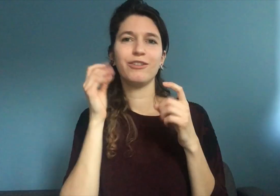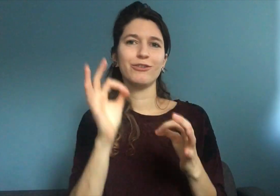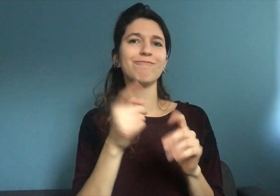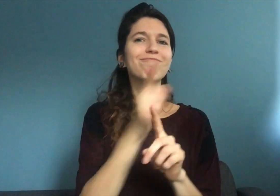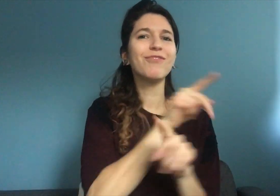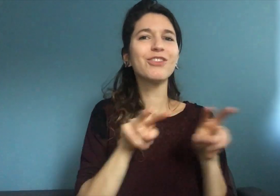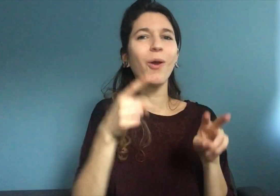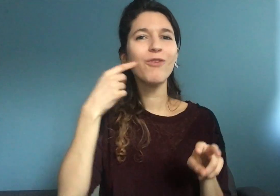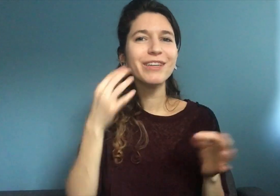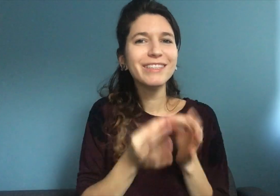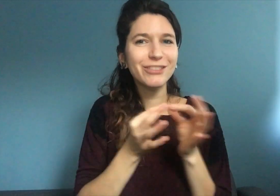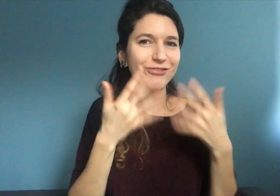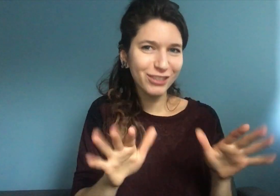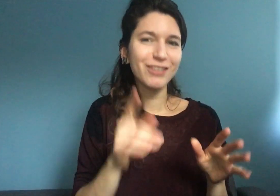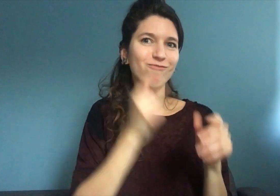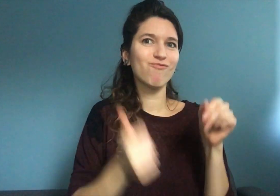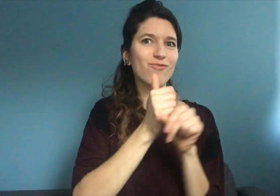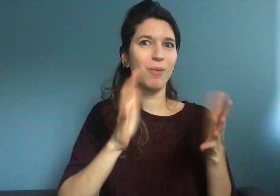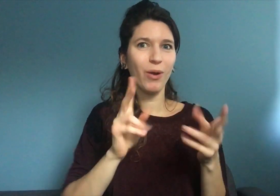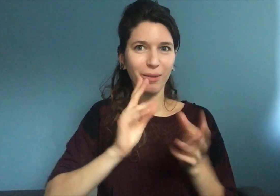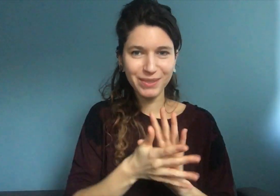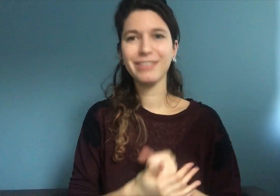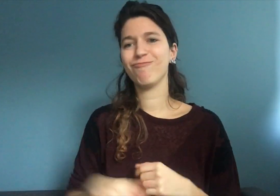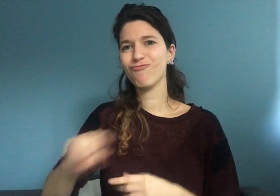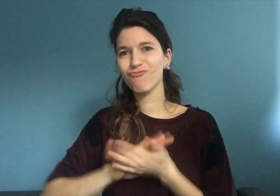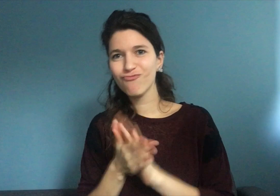Dans la vidéo précédente, Frankie a déjà un peu expliqué la création du KAP Signes.